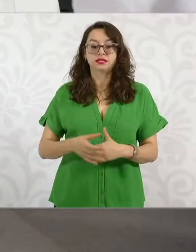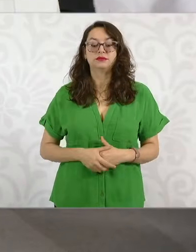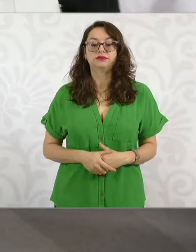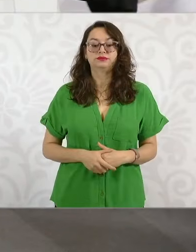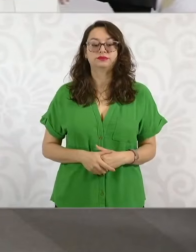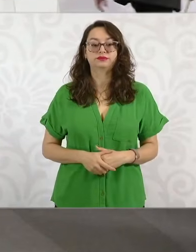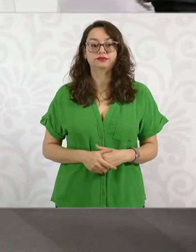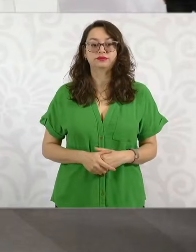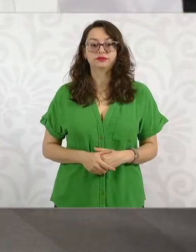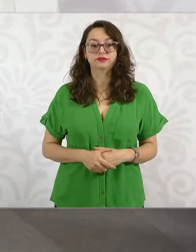Muchas gracias. Gracias.